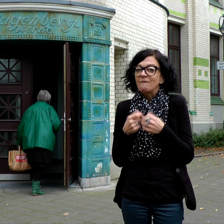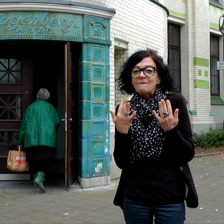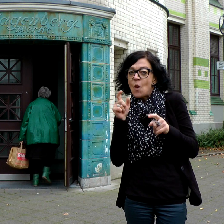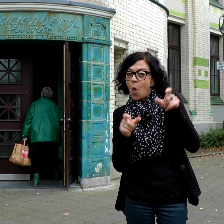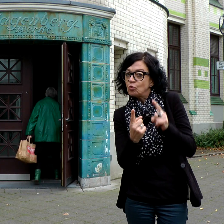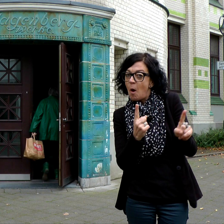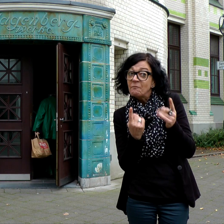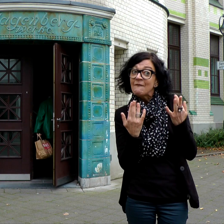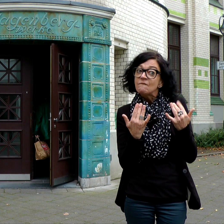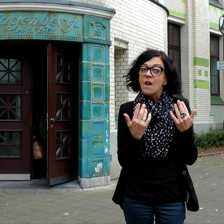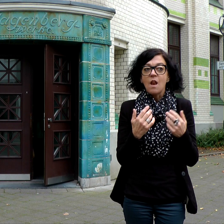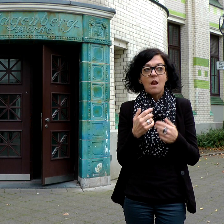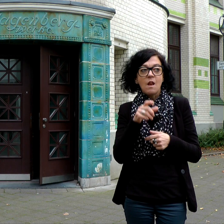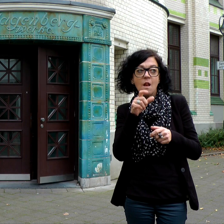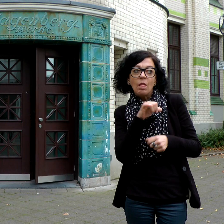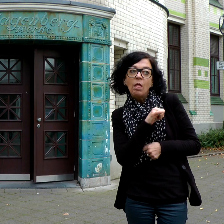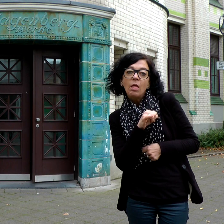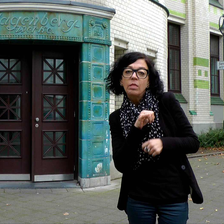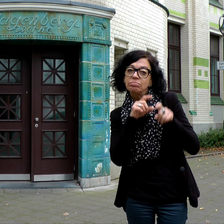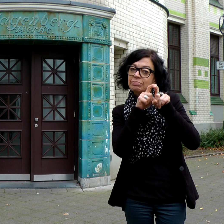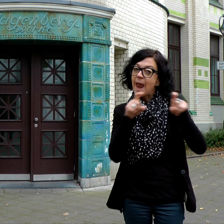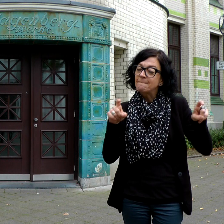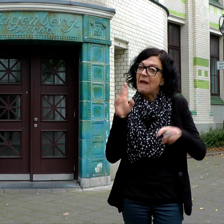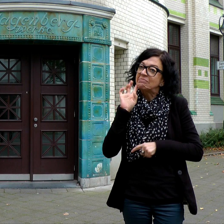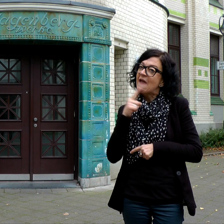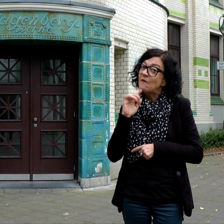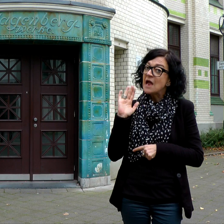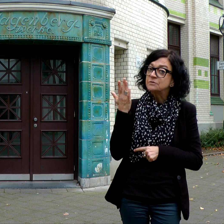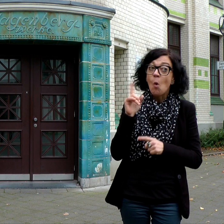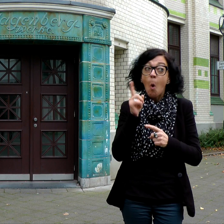Ich bin mal gespannt, wieviele Leute kommen werden, ob sie sich für DeafExist interessieren